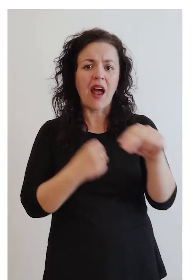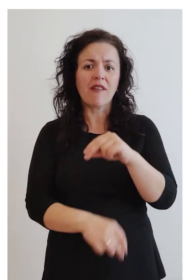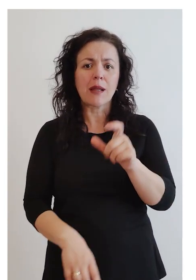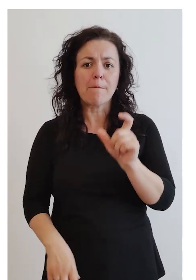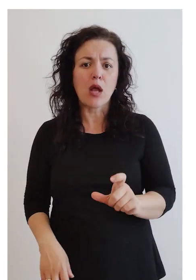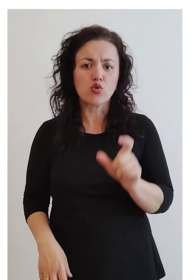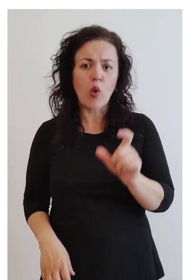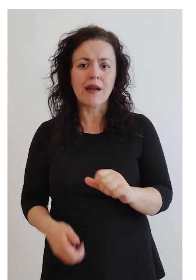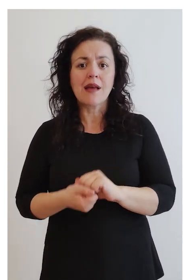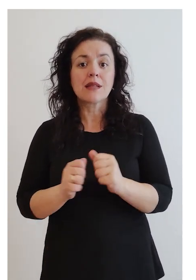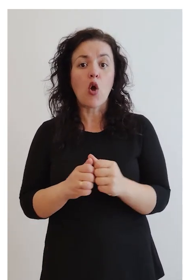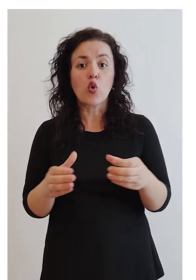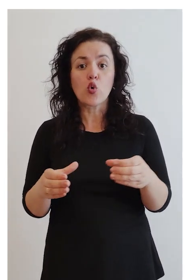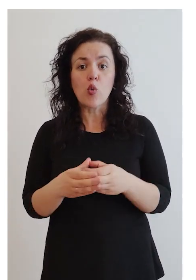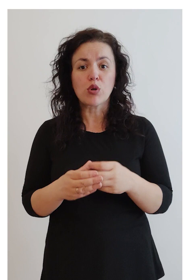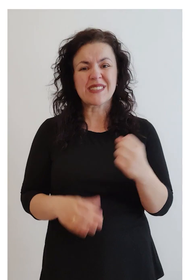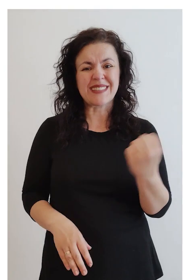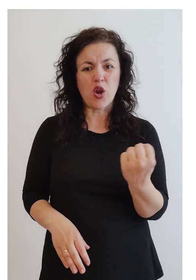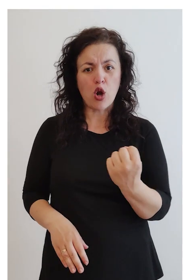Ultimul, dar nu cel din urmă.